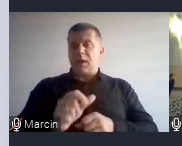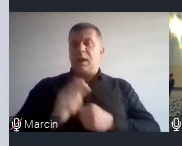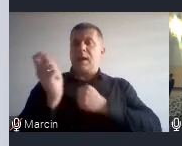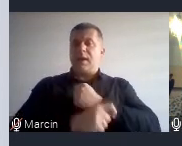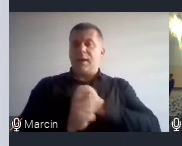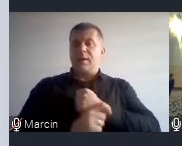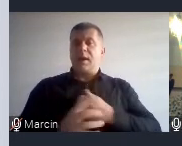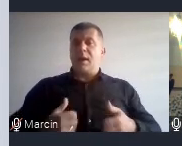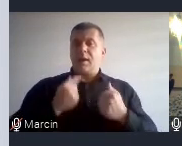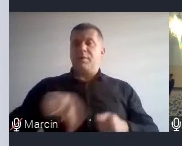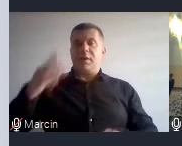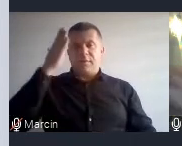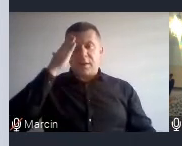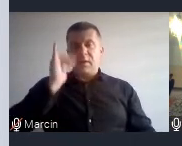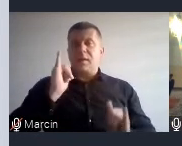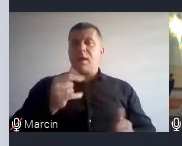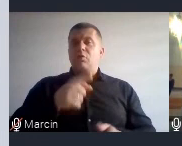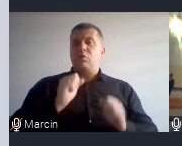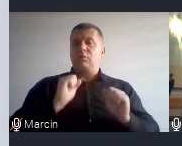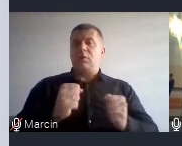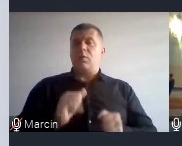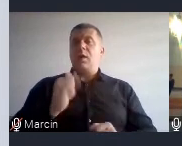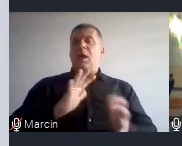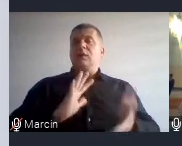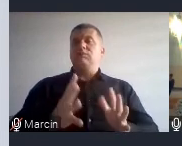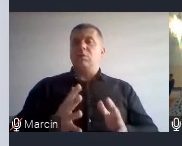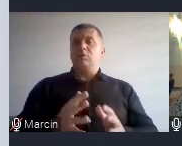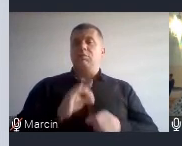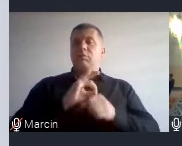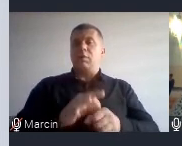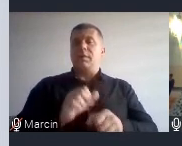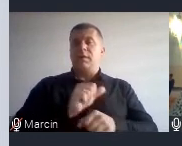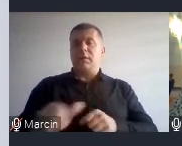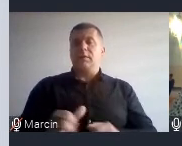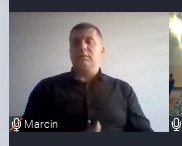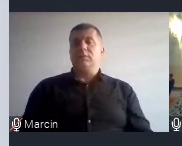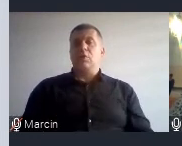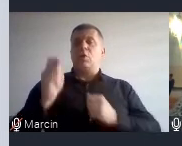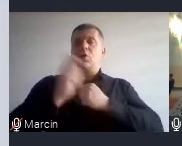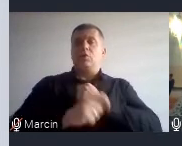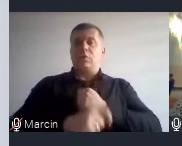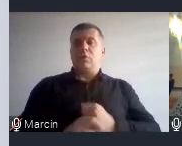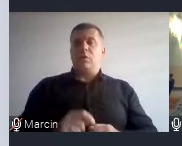żebyście Państwo wiedzieli jak to działa i w jaki sposób prowadzone są kontrole.